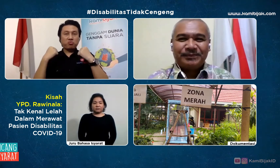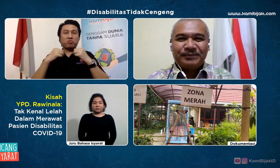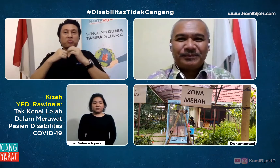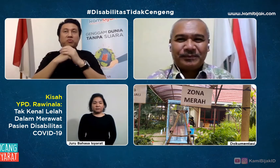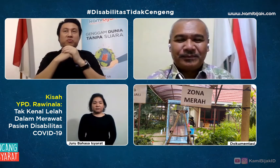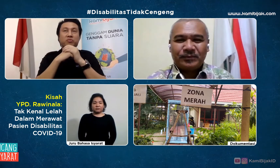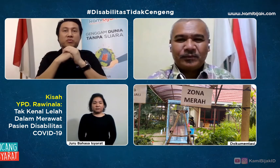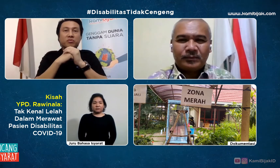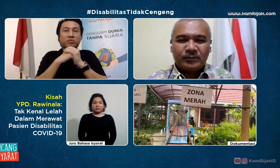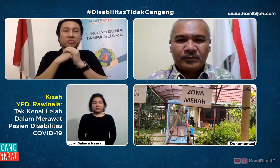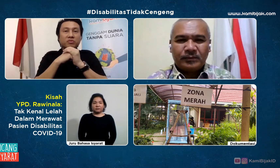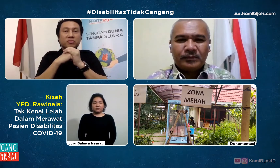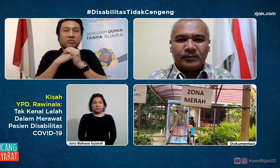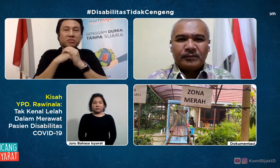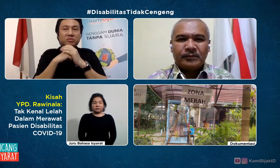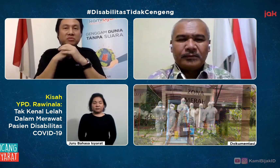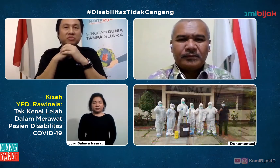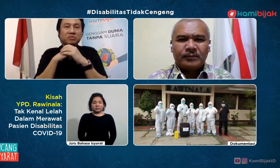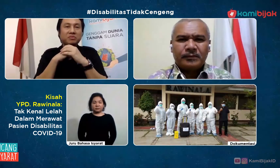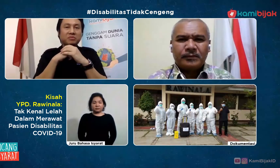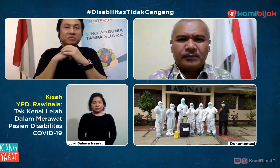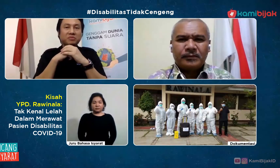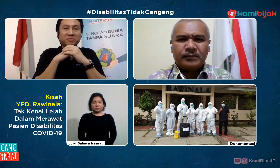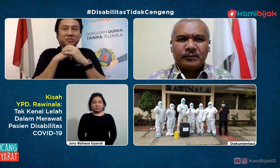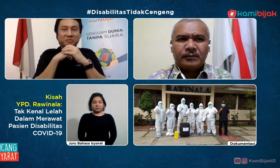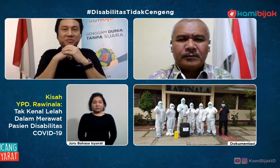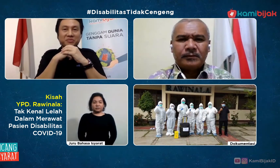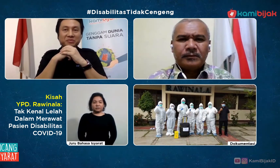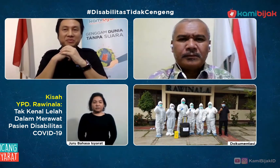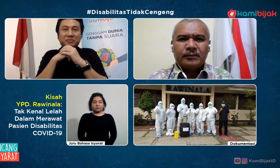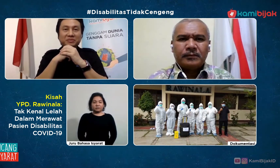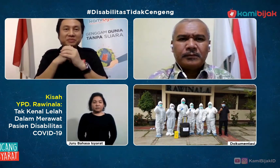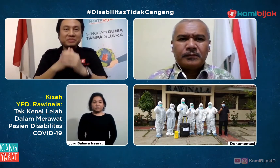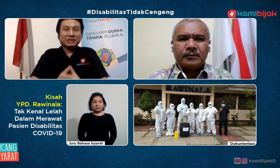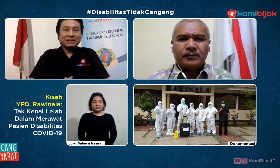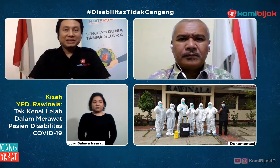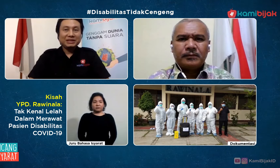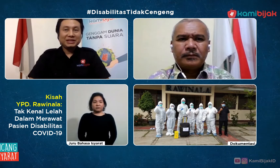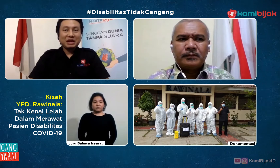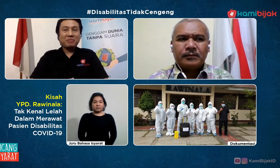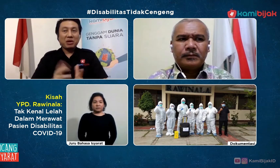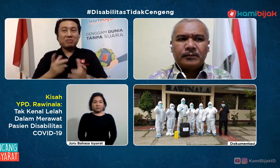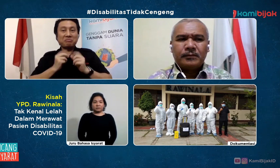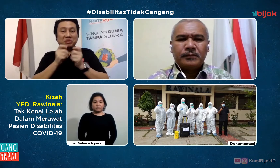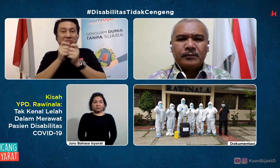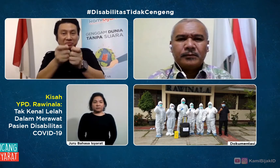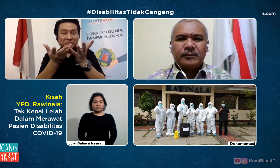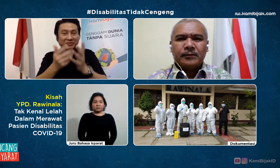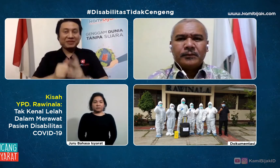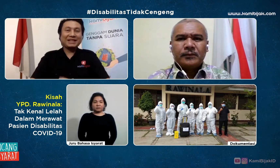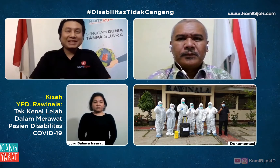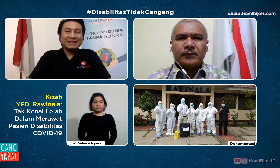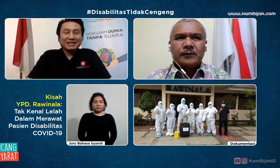Untuk saat ini pihak asrama sudah mempunyai penunjang kekebalan tubuh seperti vitamin?